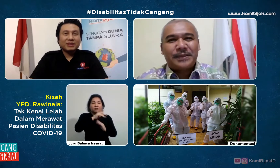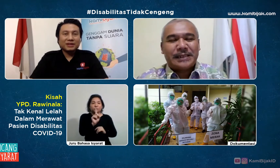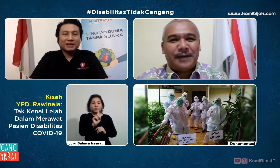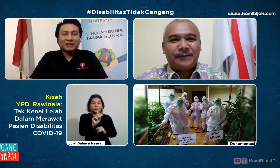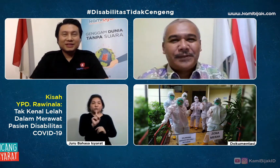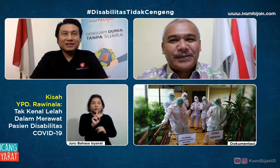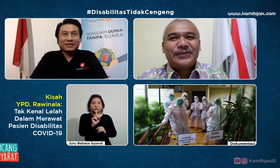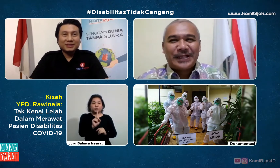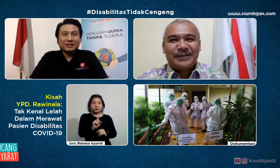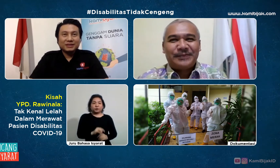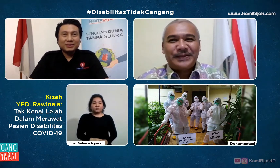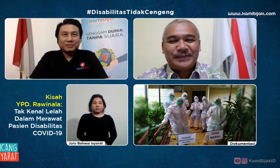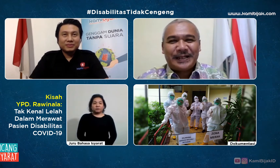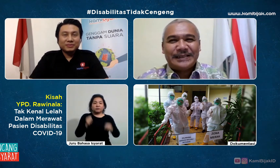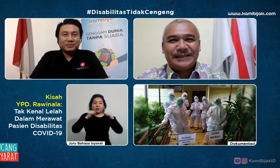kita bersalah begitu kurang lebih. Terimakasih.